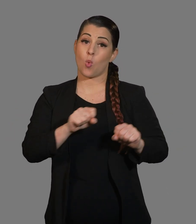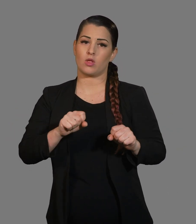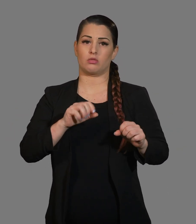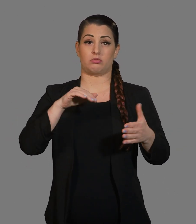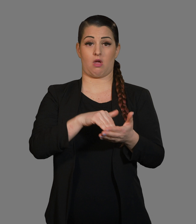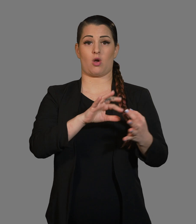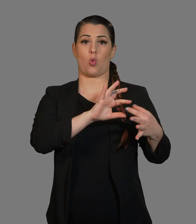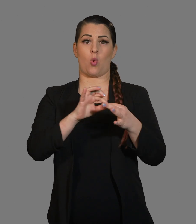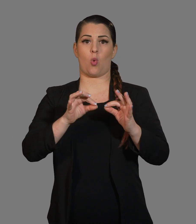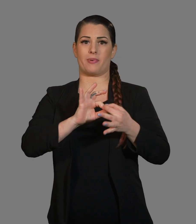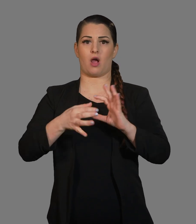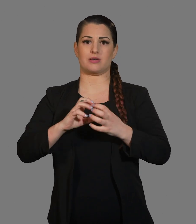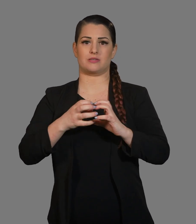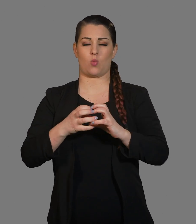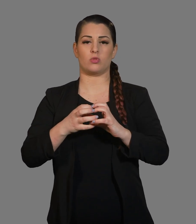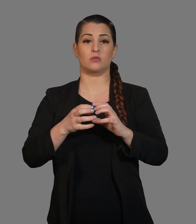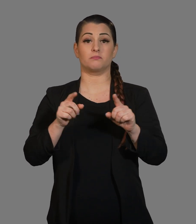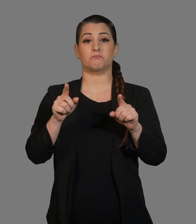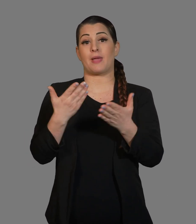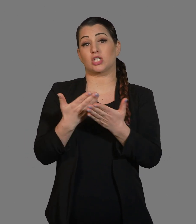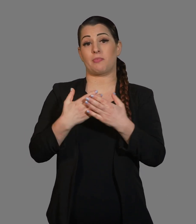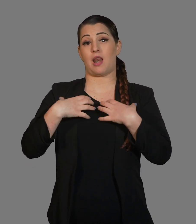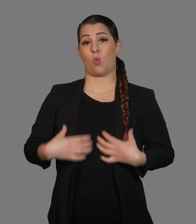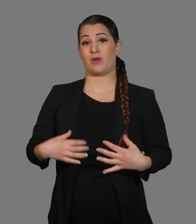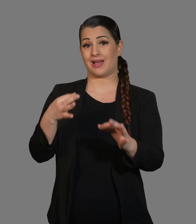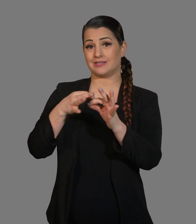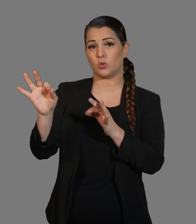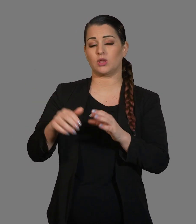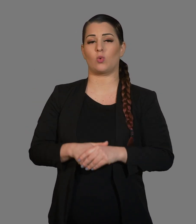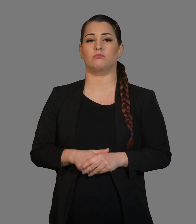Ebenfalls möglich sind Komplikationen, wie eine Lungenentzündung.